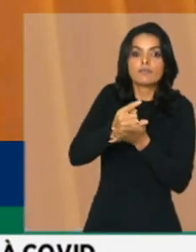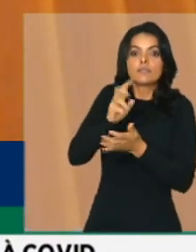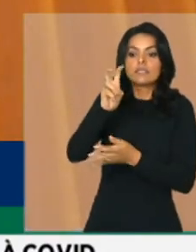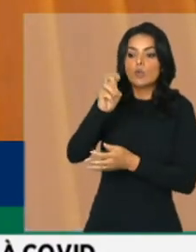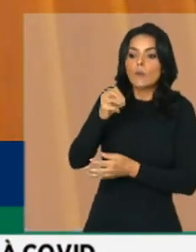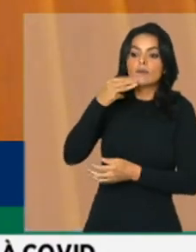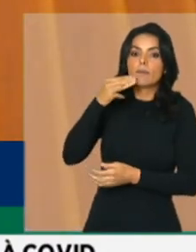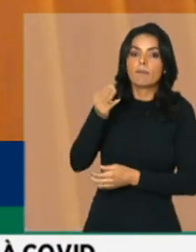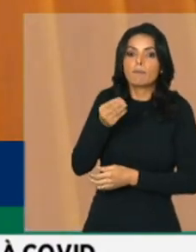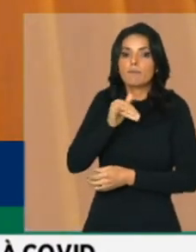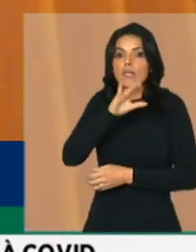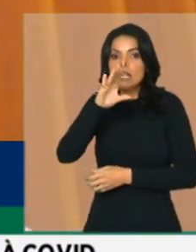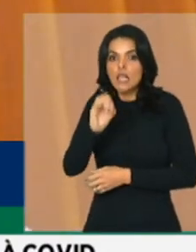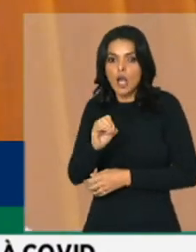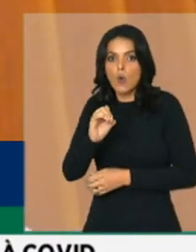QUERO FALAR DE UM OUTRO TEMA QUE DO MEU PONTO DE VISTA